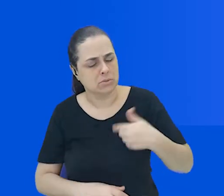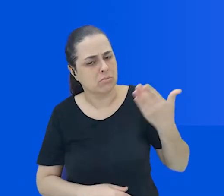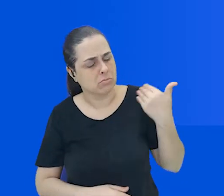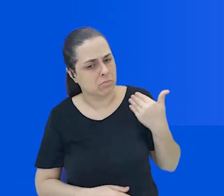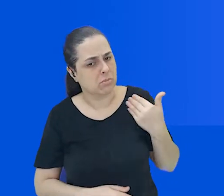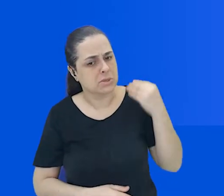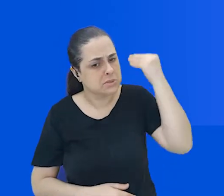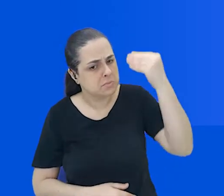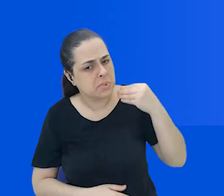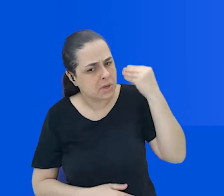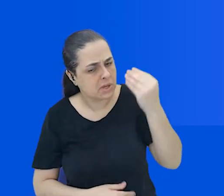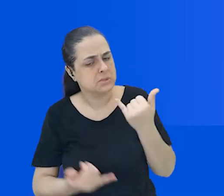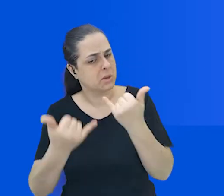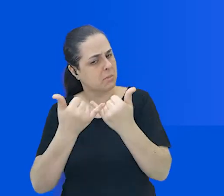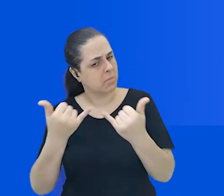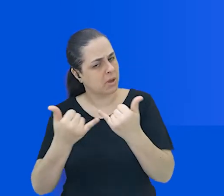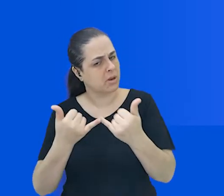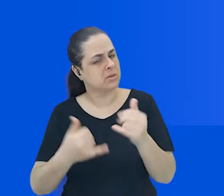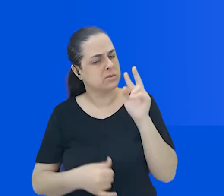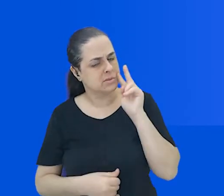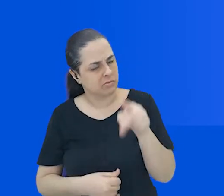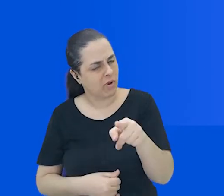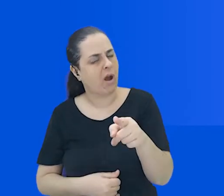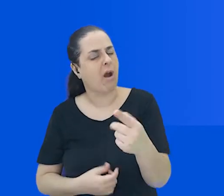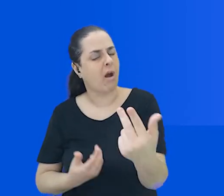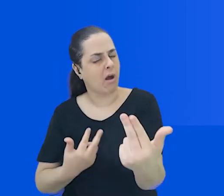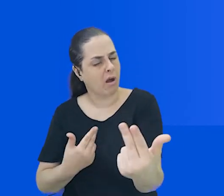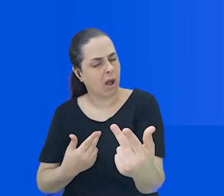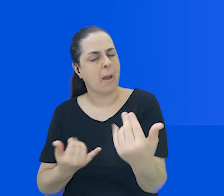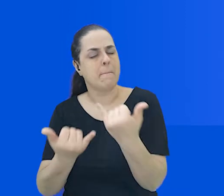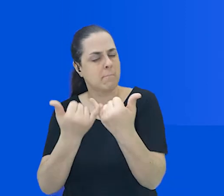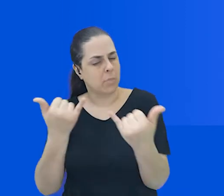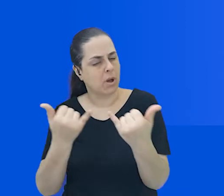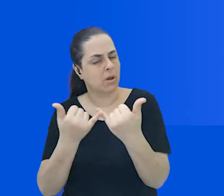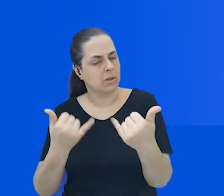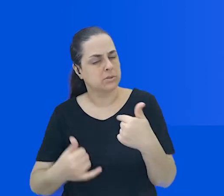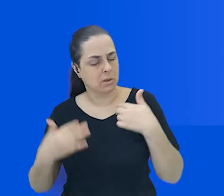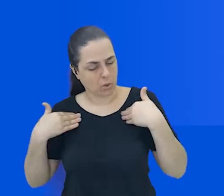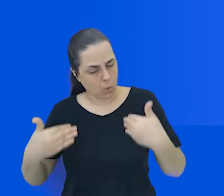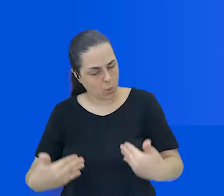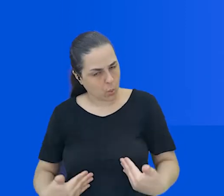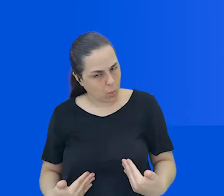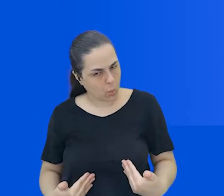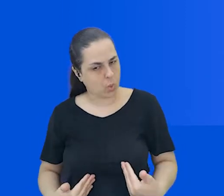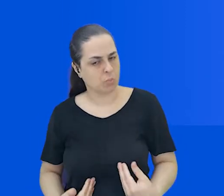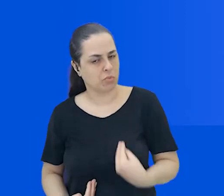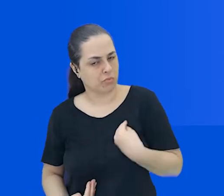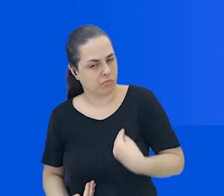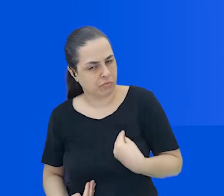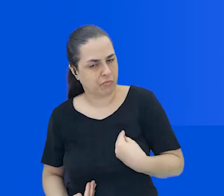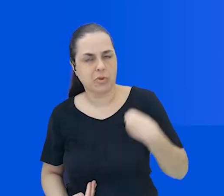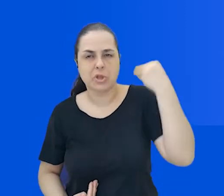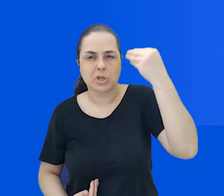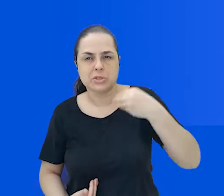e eu tenho diferentes nomeações para dar. Ou já vivi nesse corpo aqui essa experiência, diferentes sensações, eu sou...